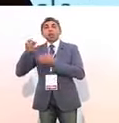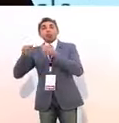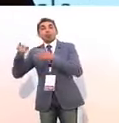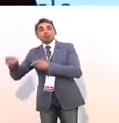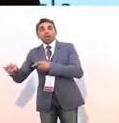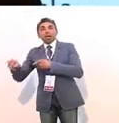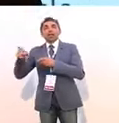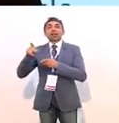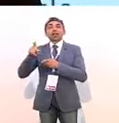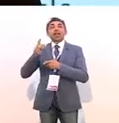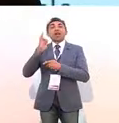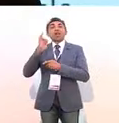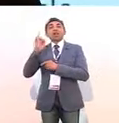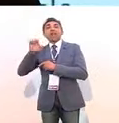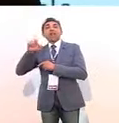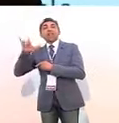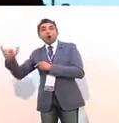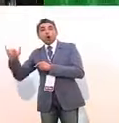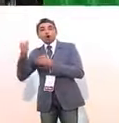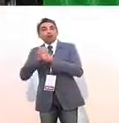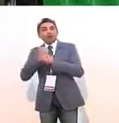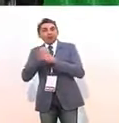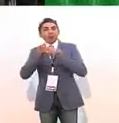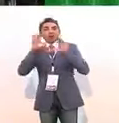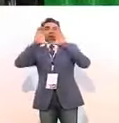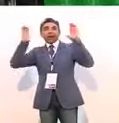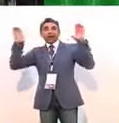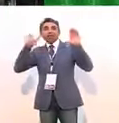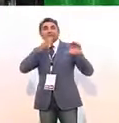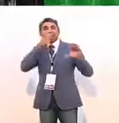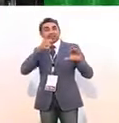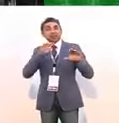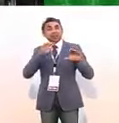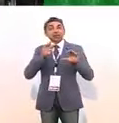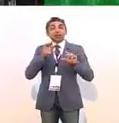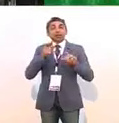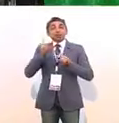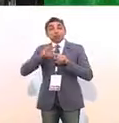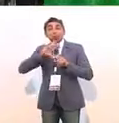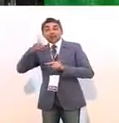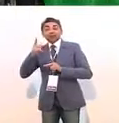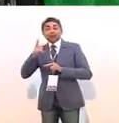il suo lavoro sulla Reggia di Caserta, contro persino alcune forze sindacali che hanno detto